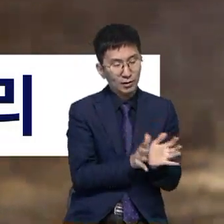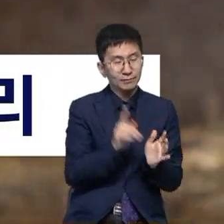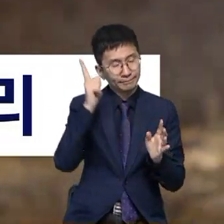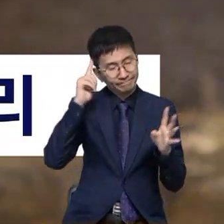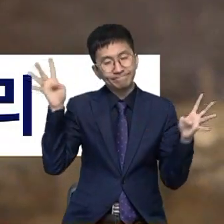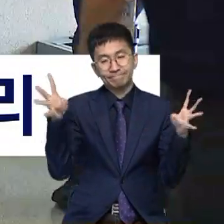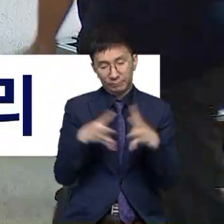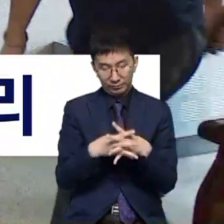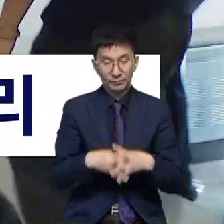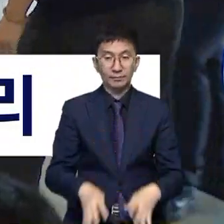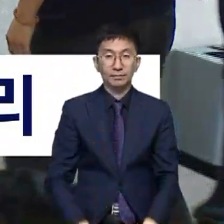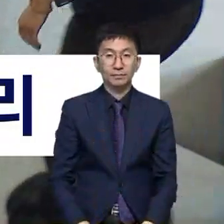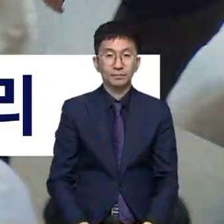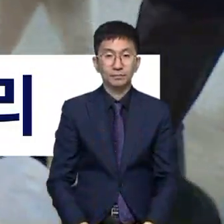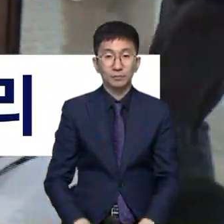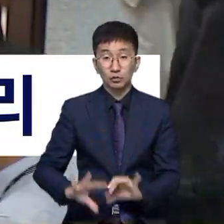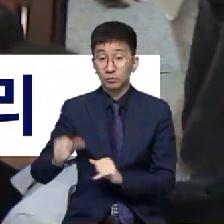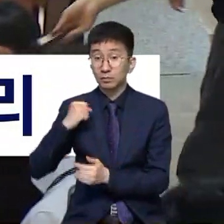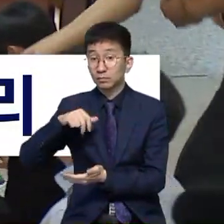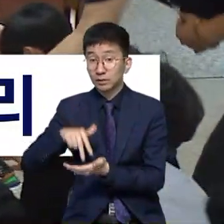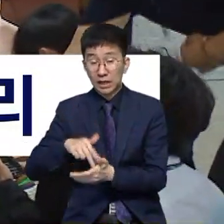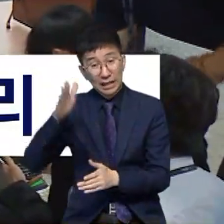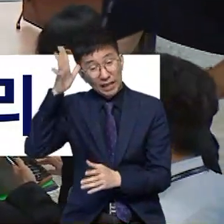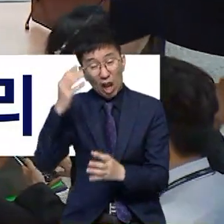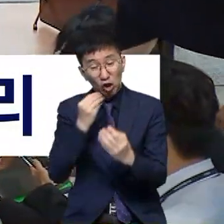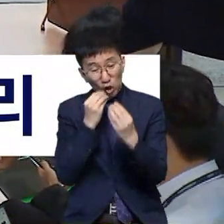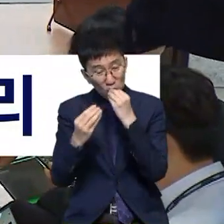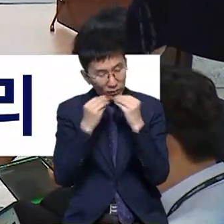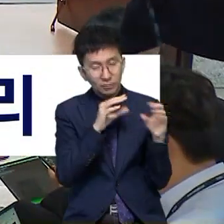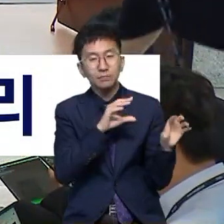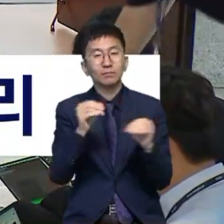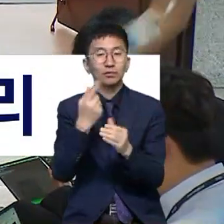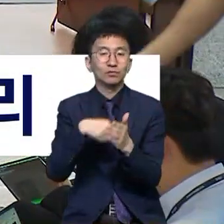소리를 냈습니다. 국민의힘은 개 식용금지법을 당론으로